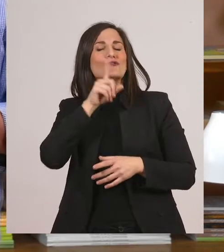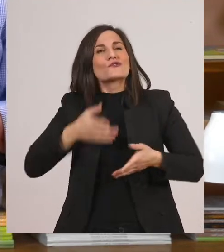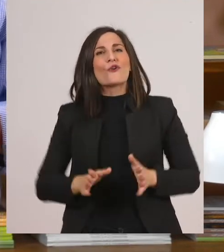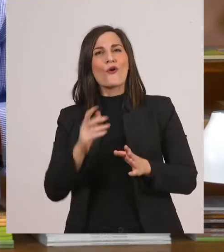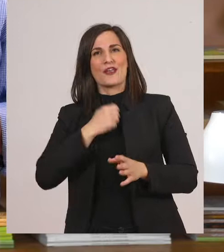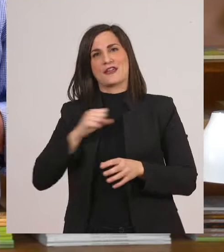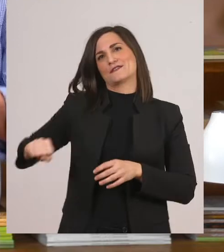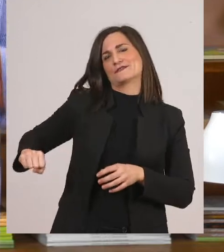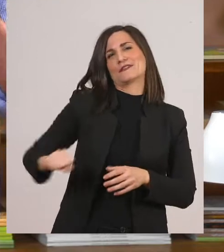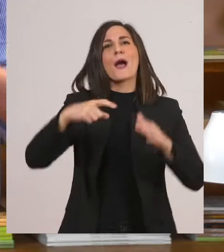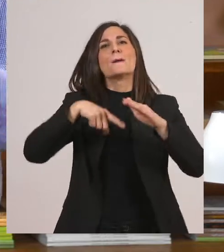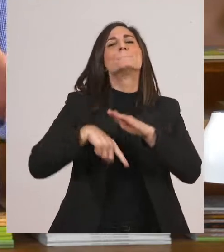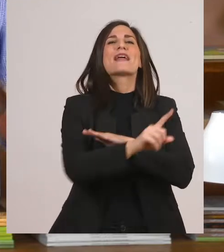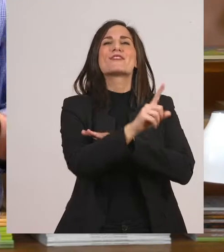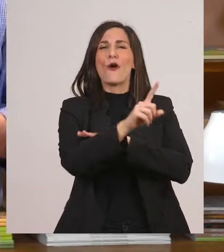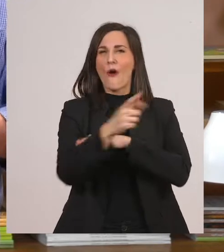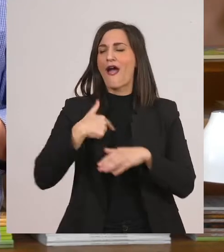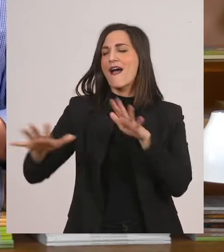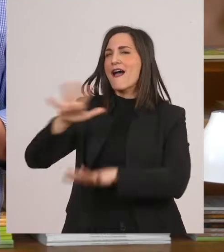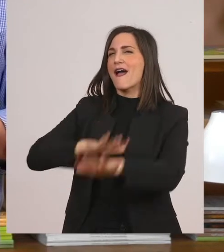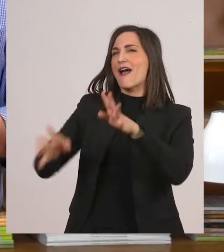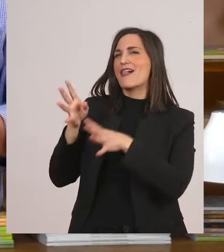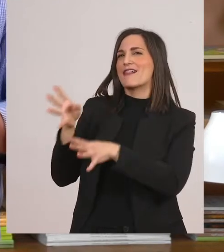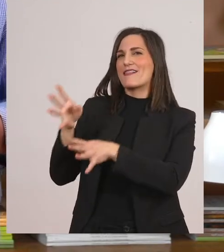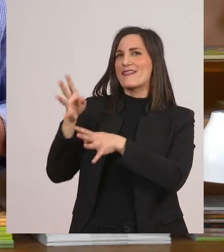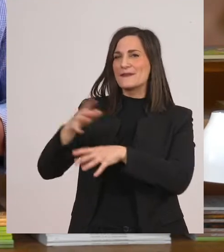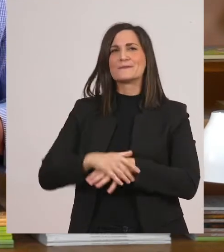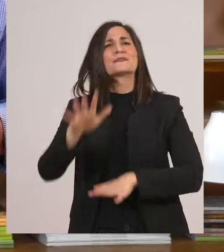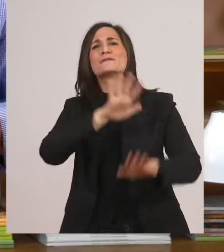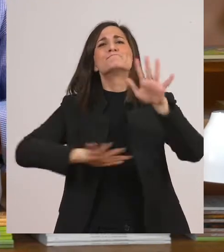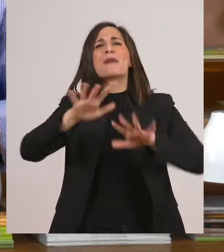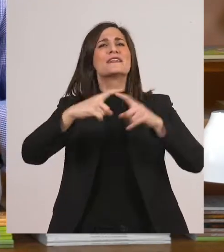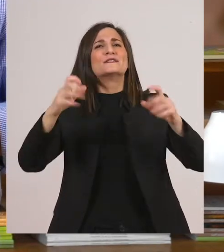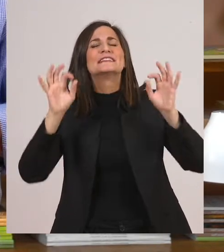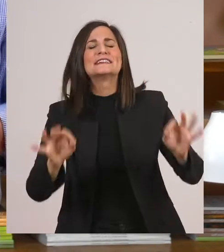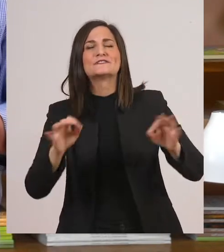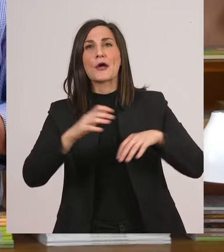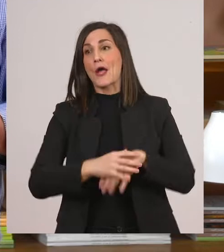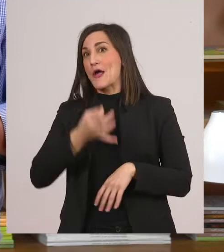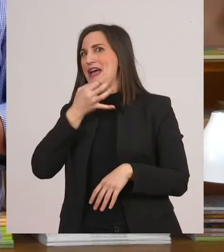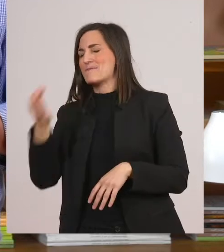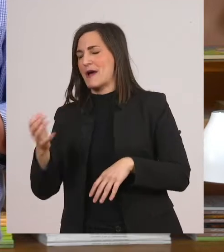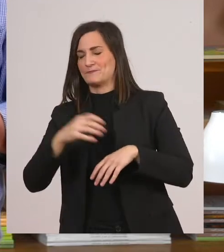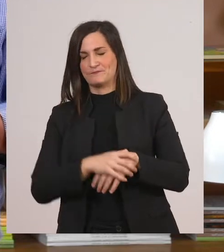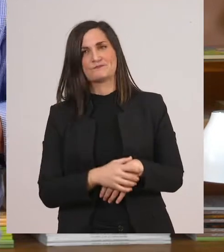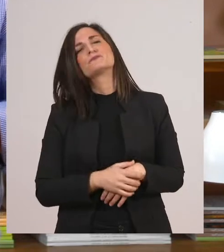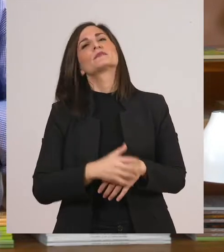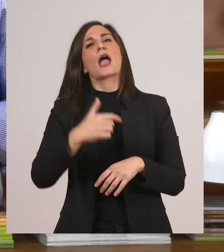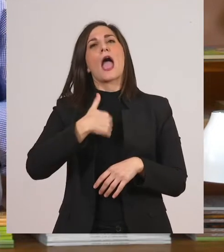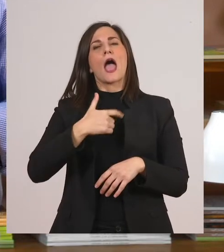της είχα κάνει ένα μαγικό, ένα κόλπο για να την κοροϊδέψω. Το μαγικό ήταν το εξής. Της είχα πει ότι θα οδηγήσω εγώ το τρένο.